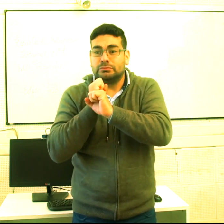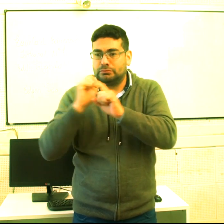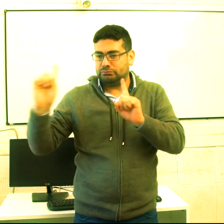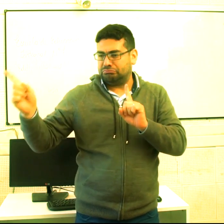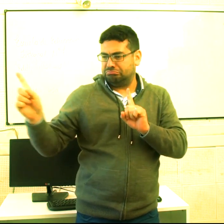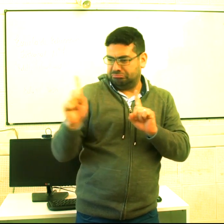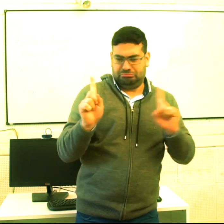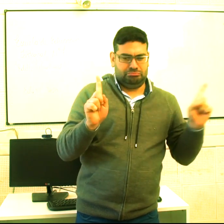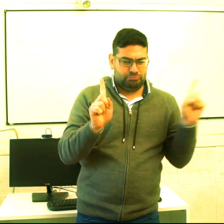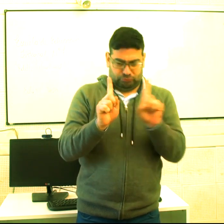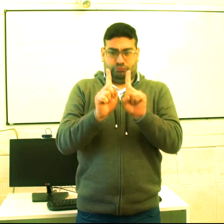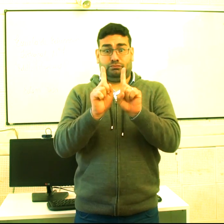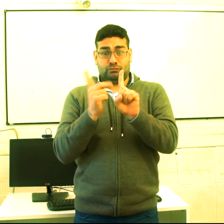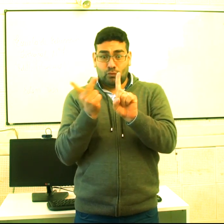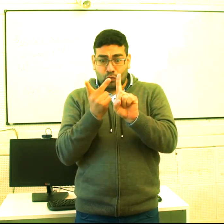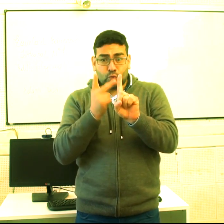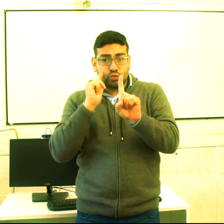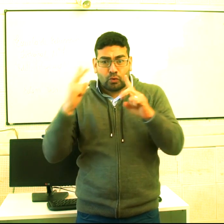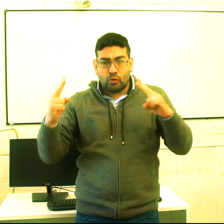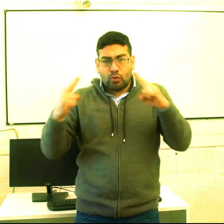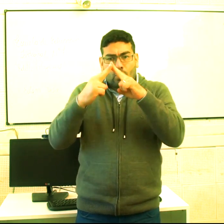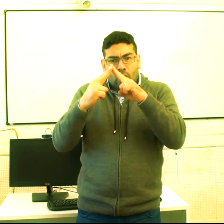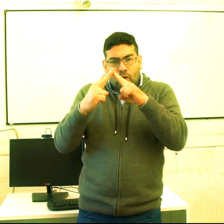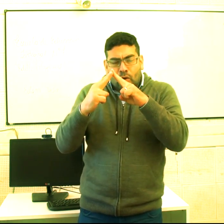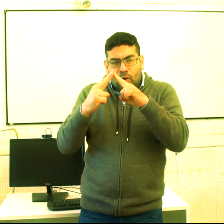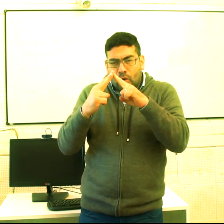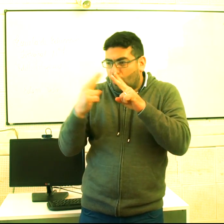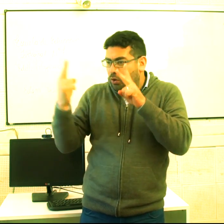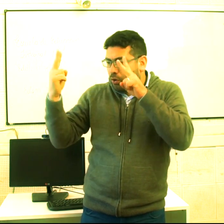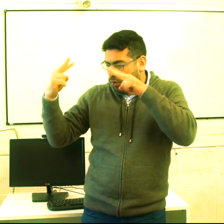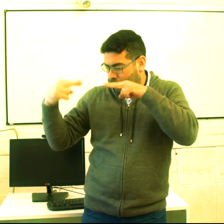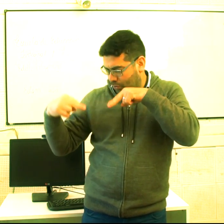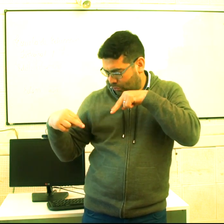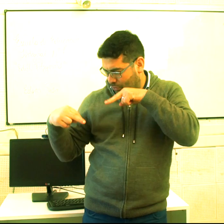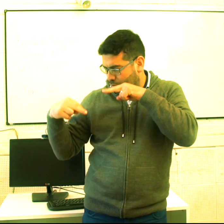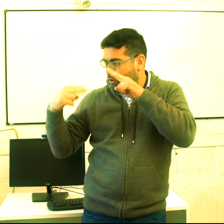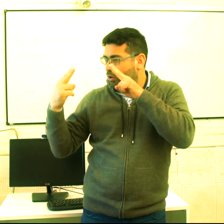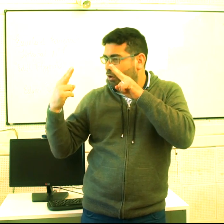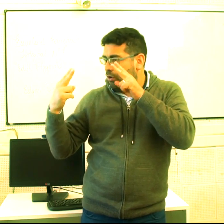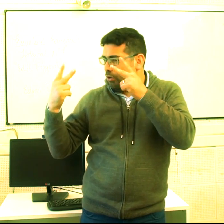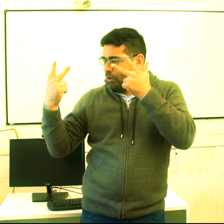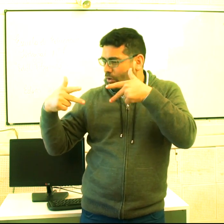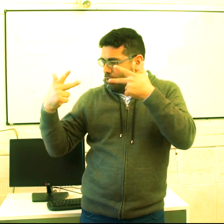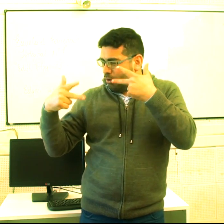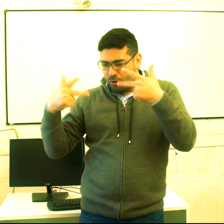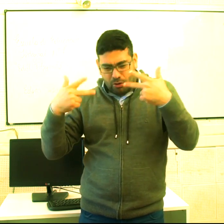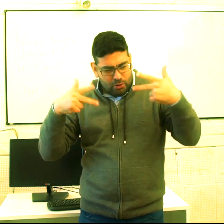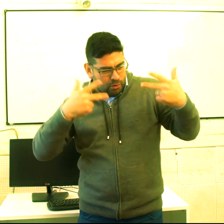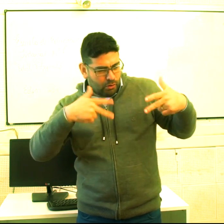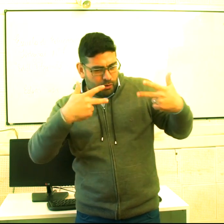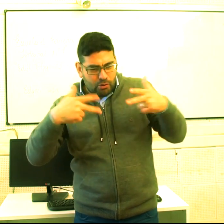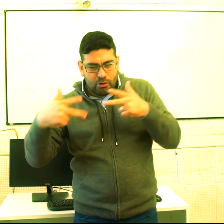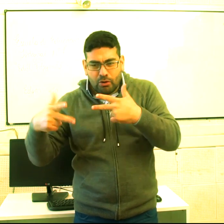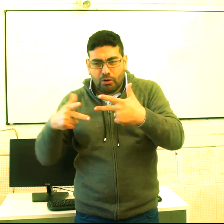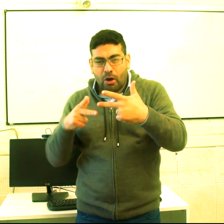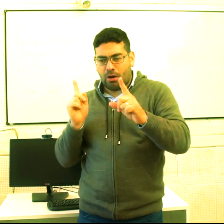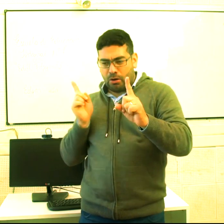Poco a poco personas sordas se iban encontrando, y en el encuentro necesitaban comunicarse,